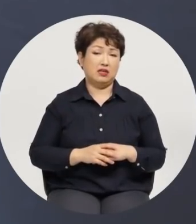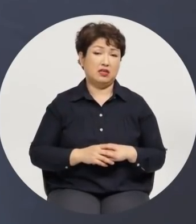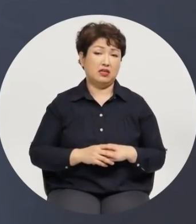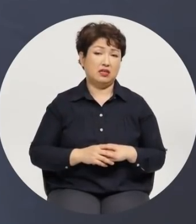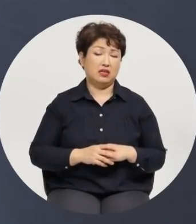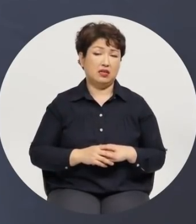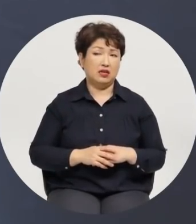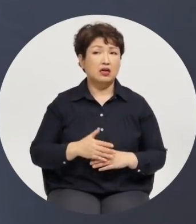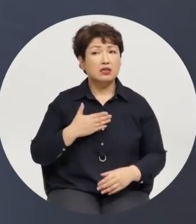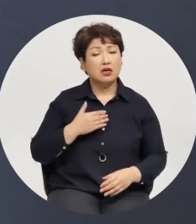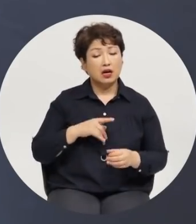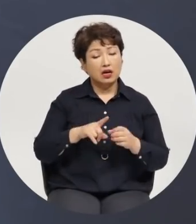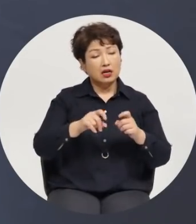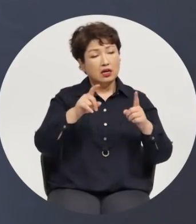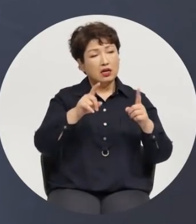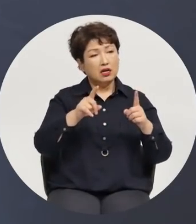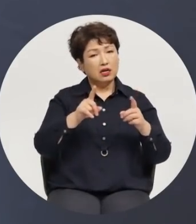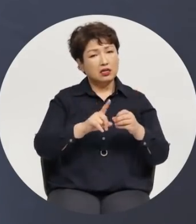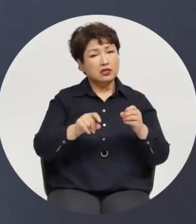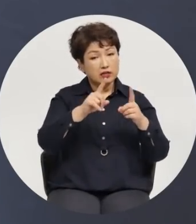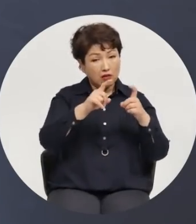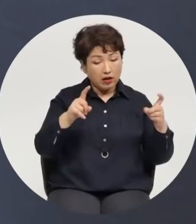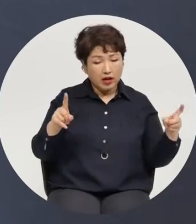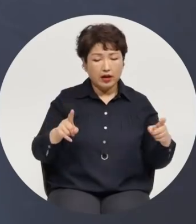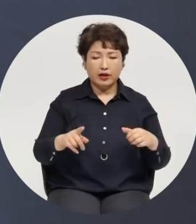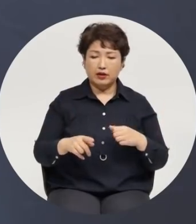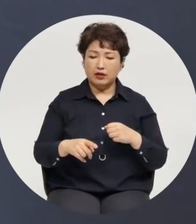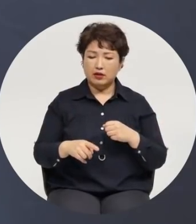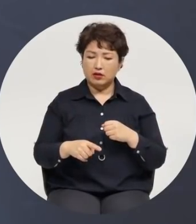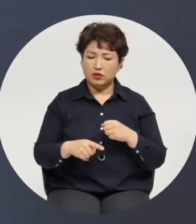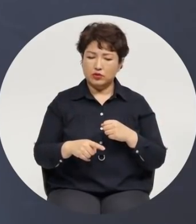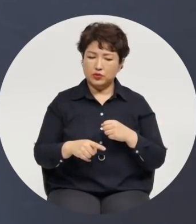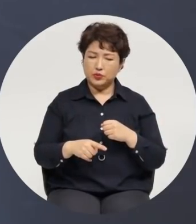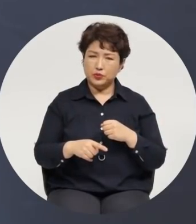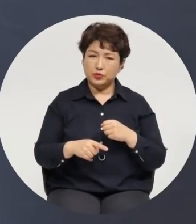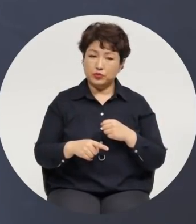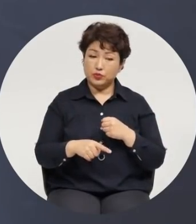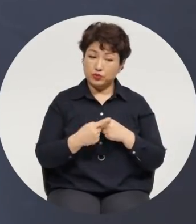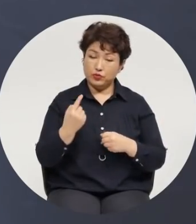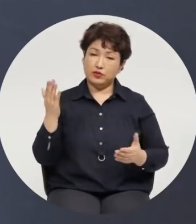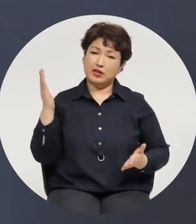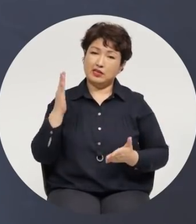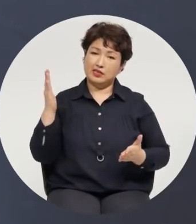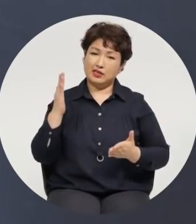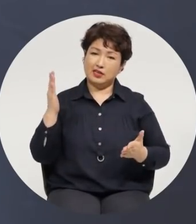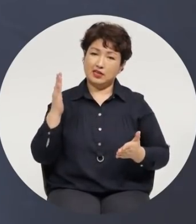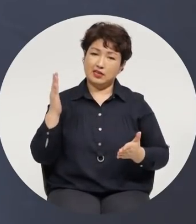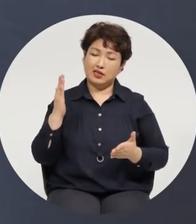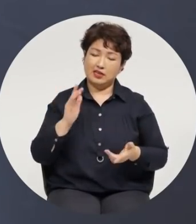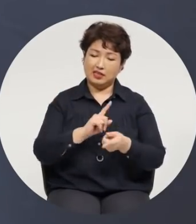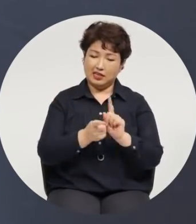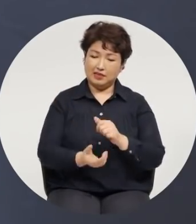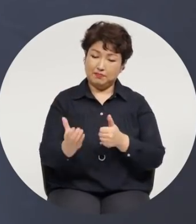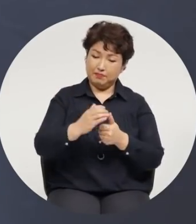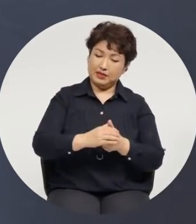제가 다른 사람의 부탁으로 절에서 초등학생 한 명을 데리고 산 적이 있었는데